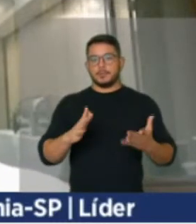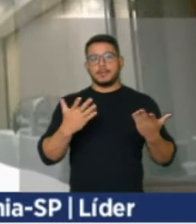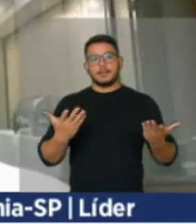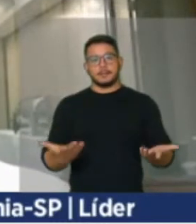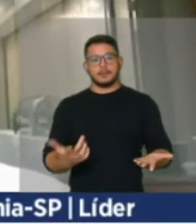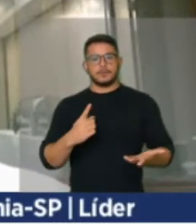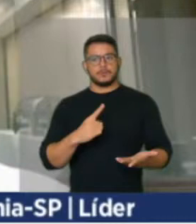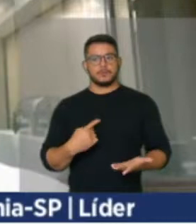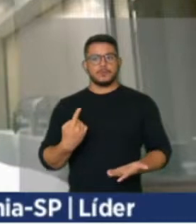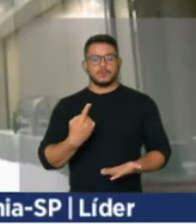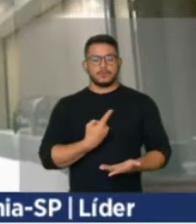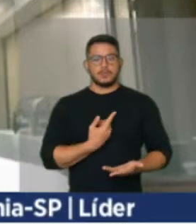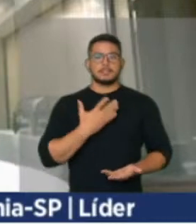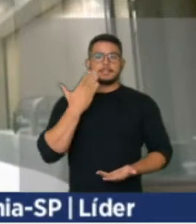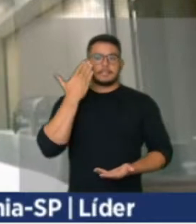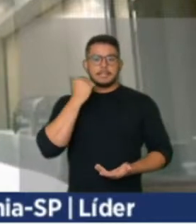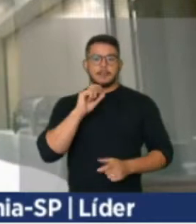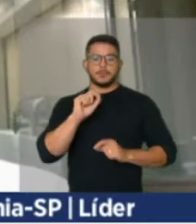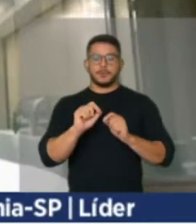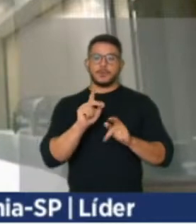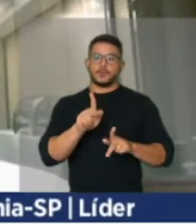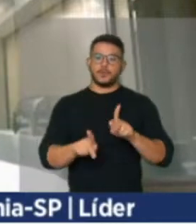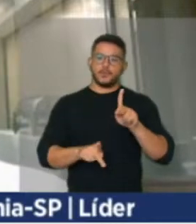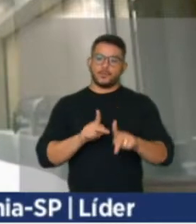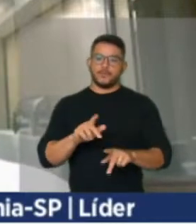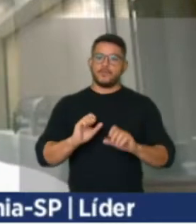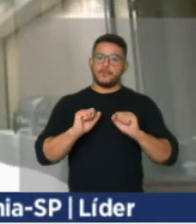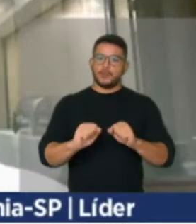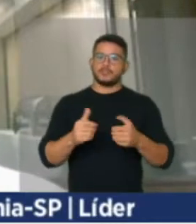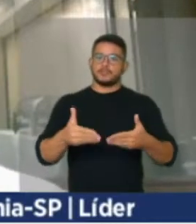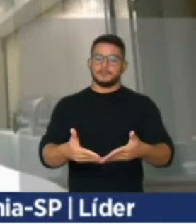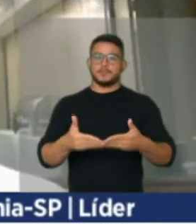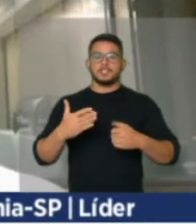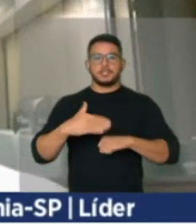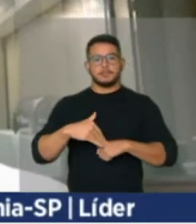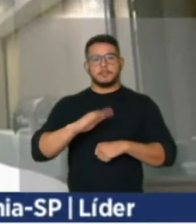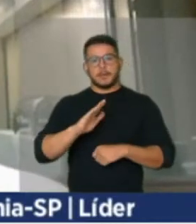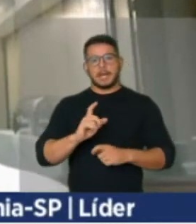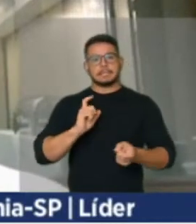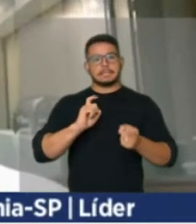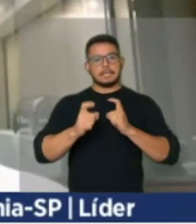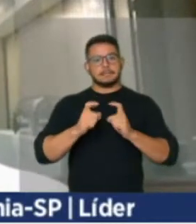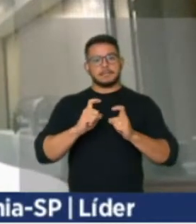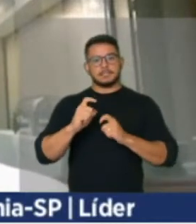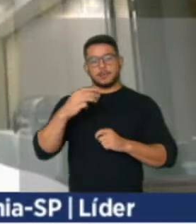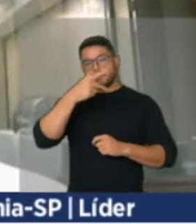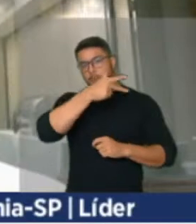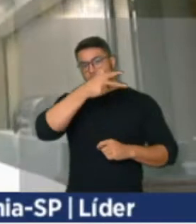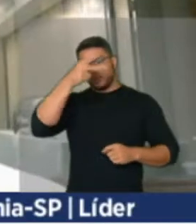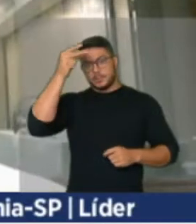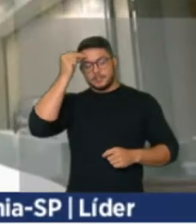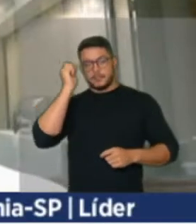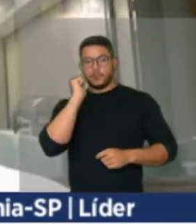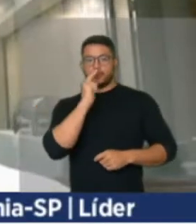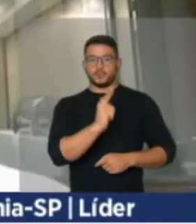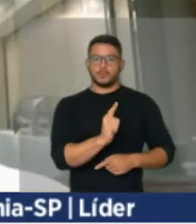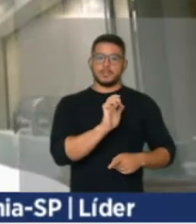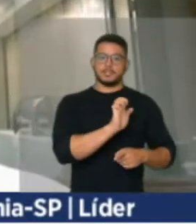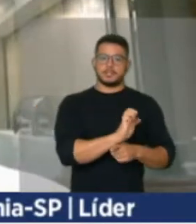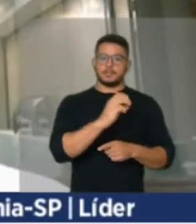ADMINISTRAÇÃO MUNICIPAL DO QUE DA ADMINISTRAÇÃO ESTADUAL E FEDERAL, É FUNDAMENTAL FORTALECERMOS O MUNICÍPIO. É ... É AINDA HÁ POUCO, DIANTE DO QUE